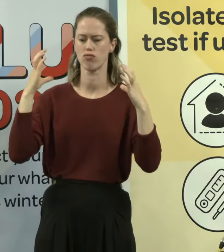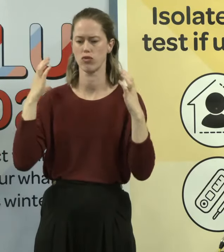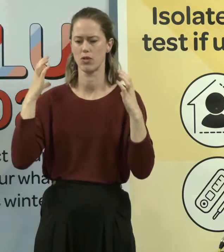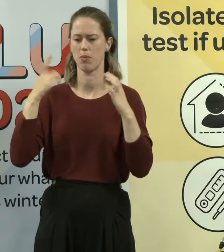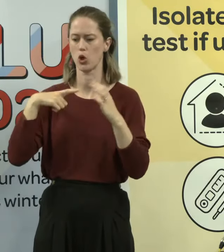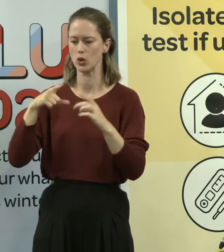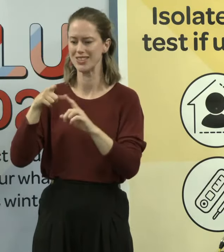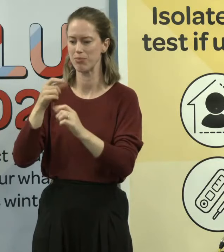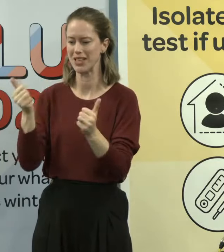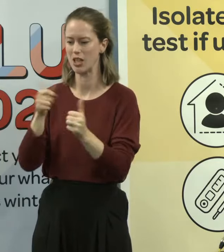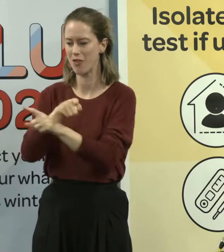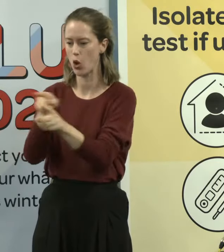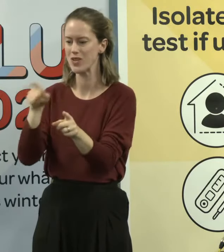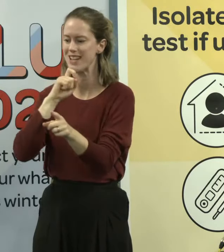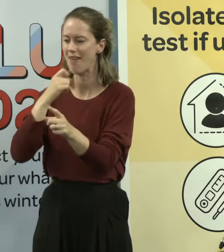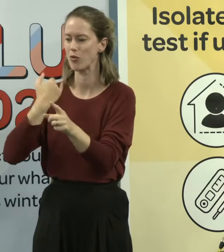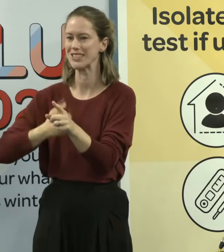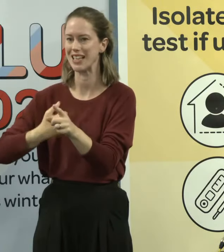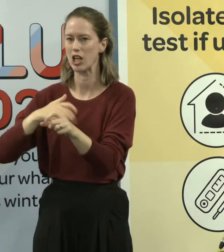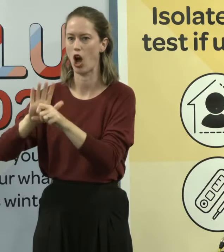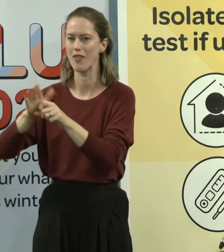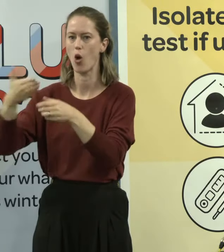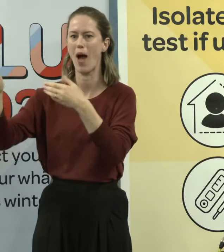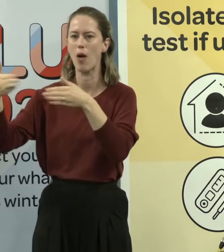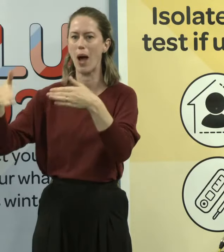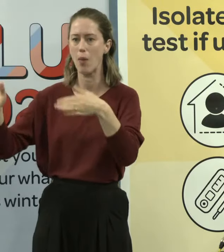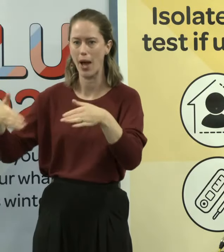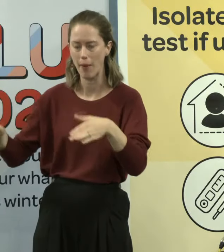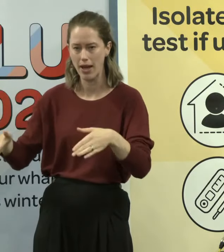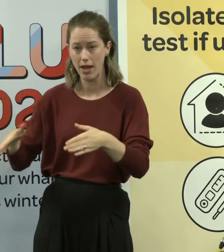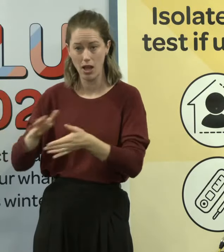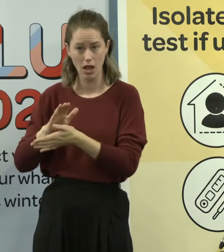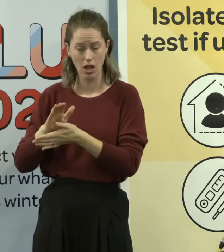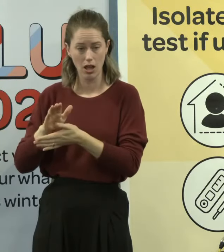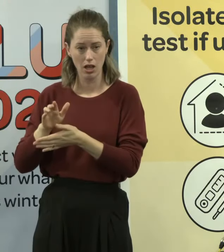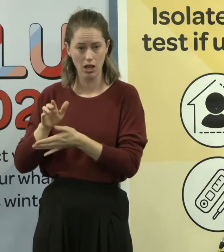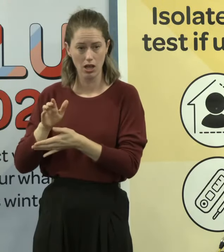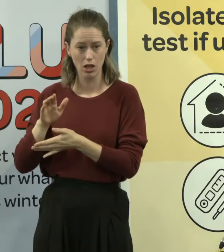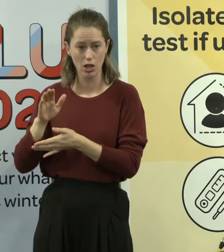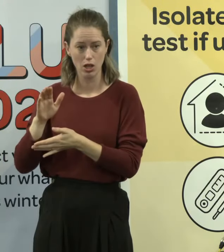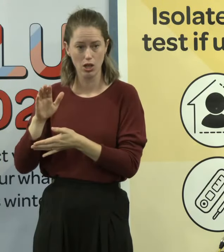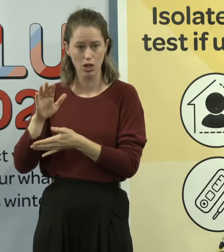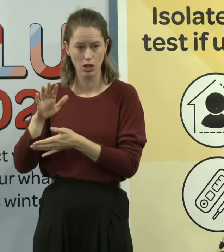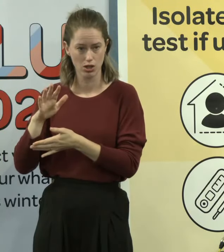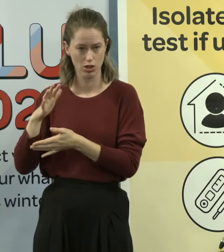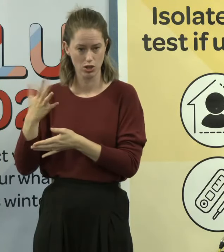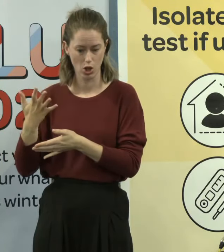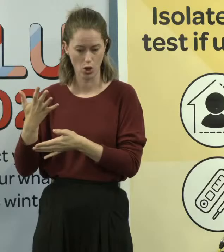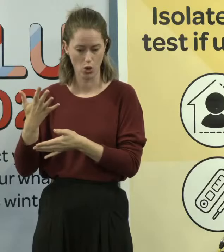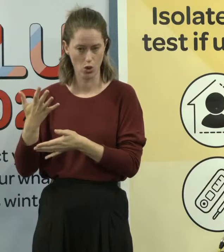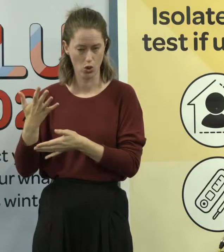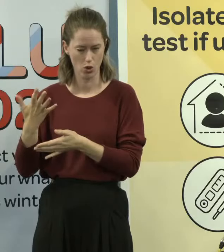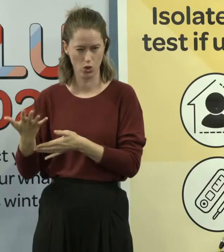whakamaheretia, kua mahia e ratou tika puta noa i te